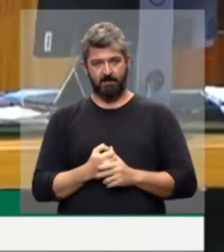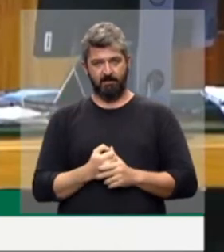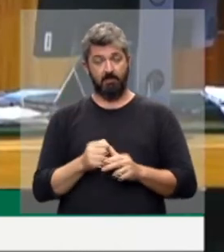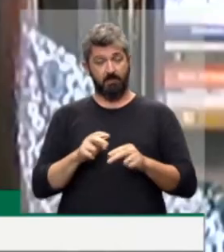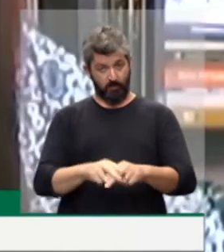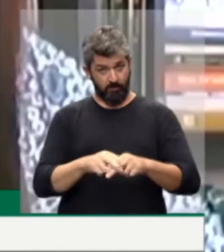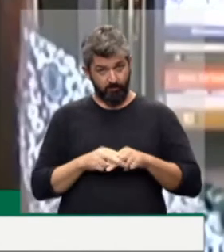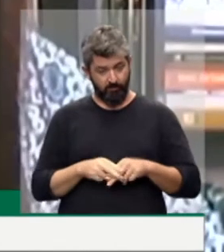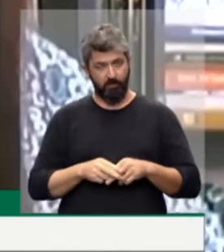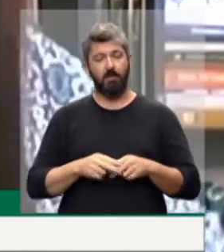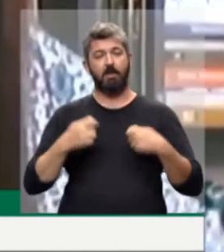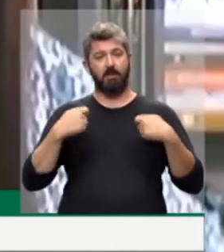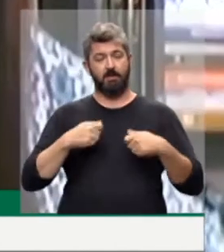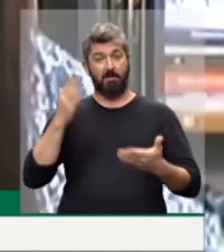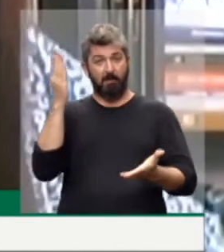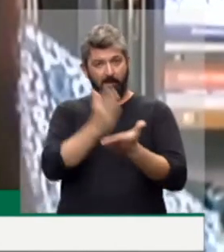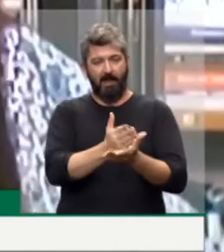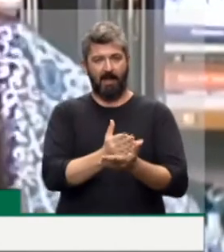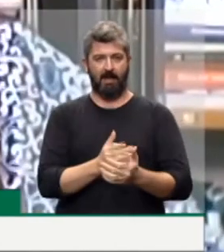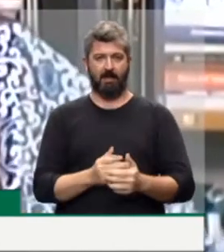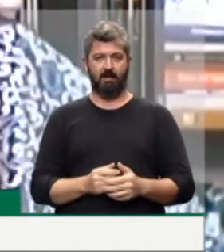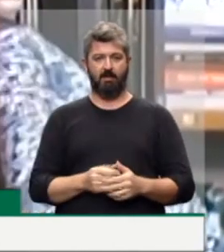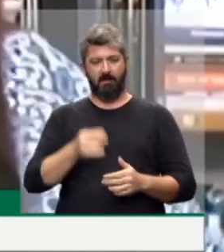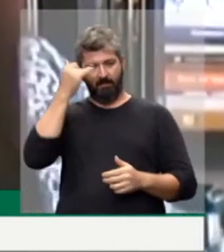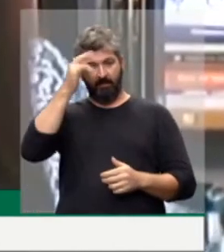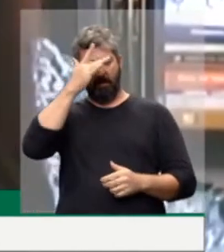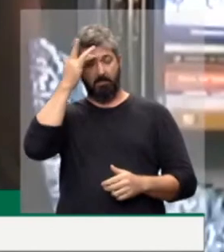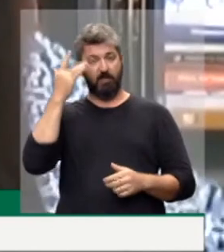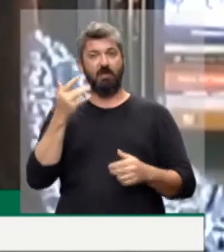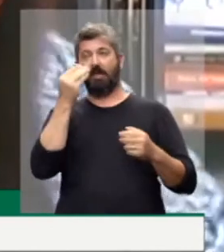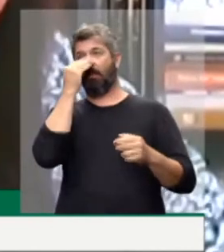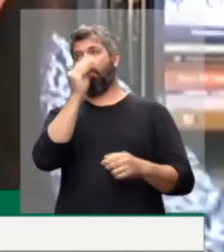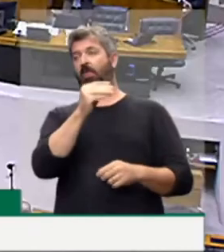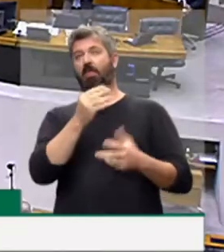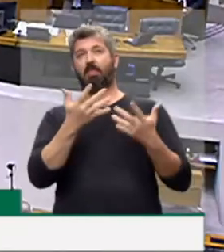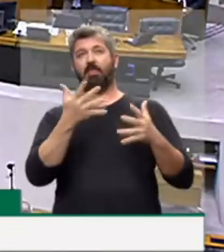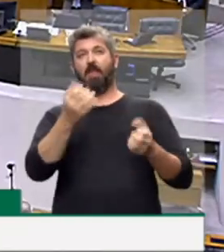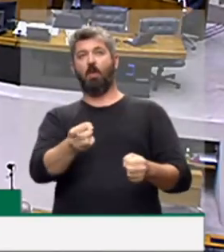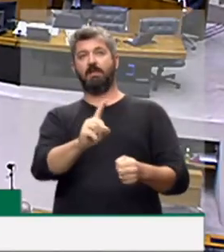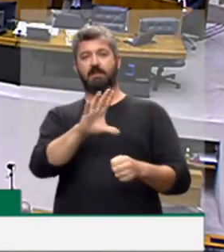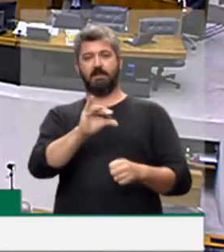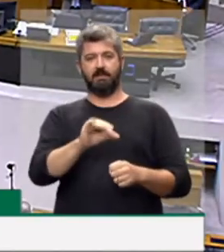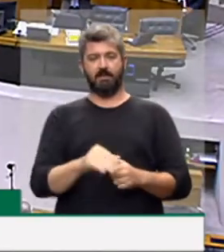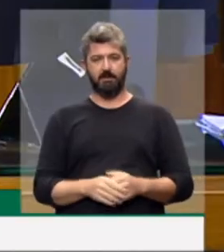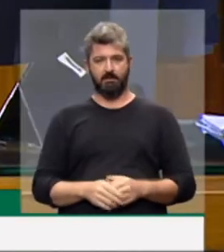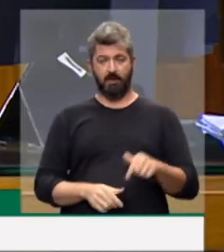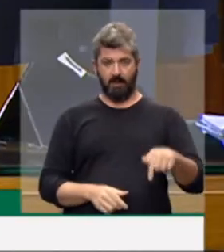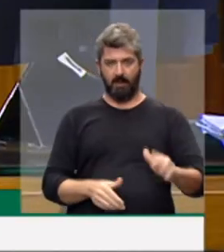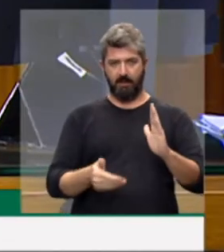SOCIAL PARA PUNIR QUEM FIZER PROPAGANDA CONTRA A VACINAÇÃ O. -- [PRESIDENTE]: OBRIGADO. -- [DEPUTADA]: ISSO É MUITO GRAVE. POR ISSO, SENHOR